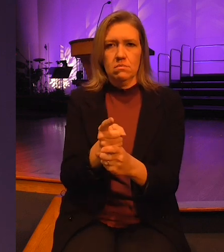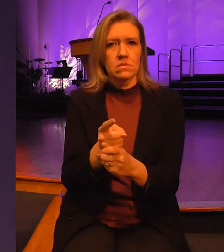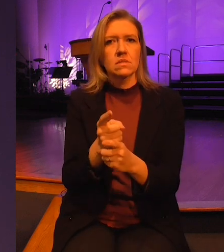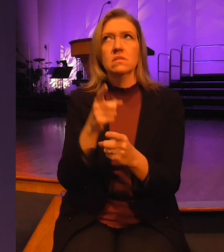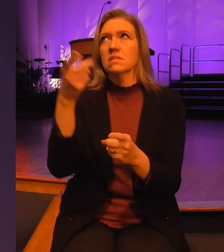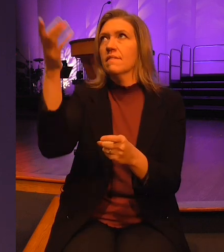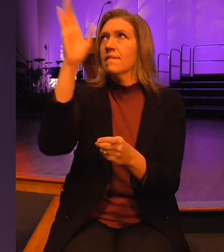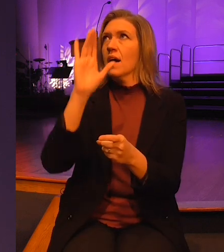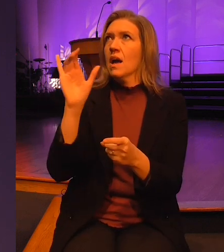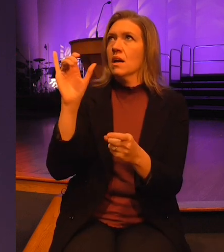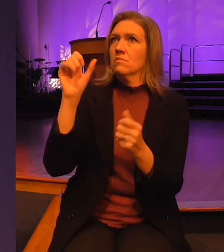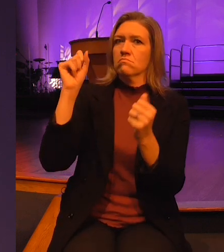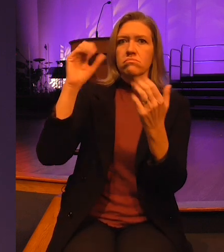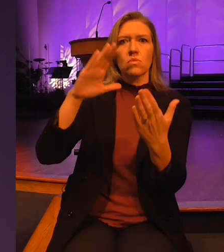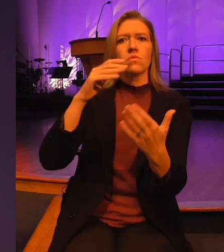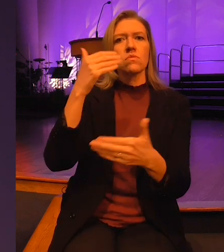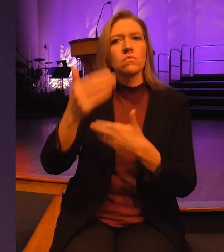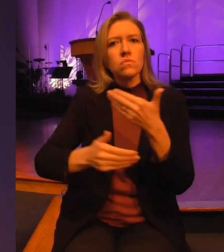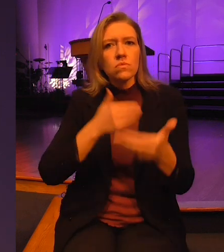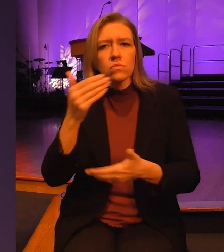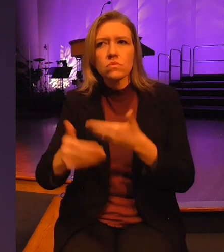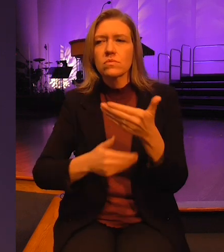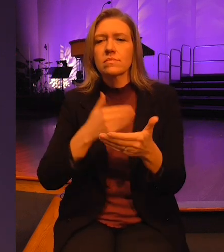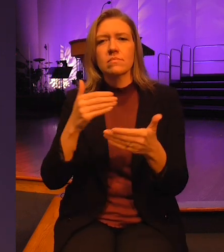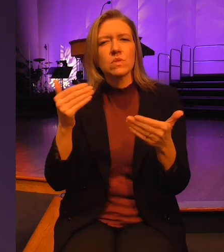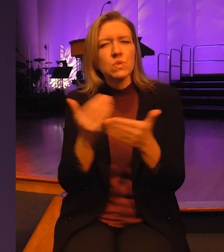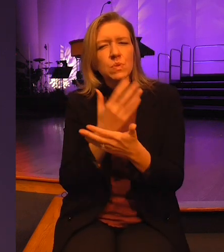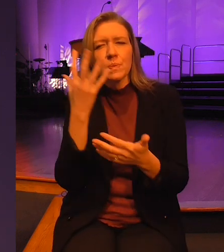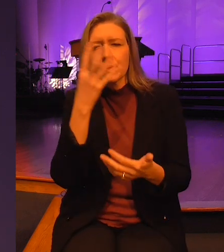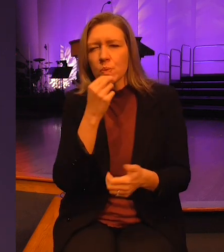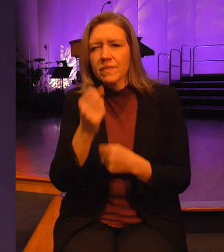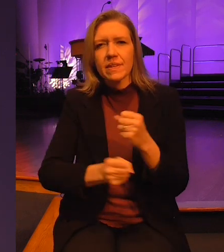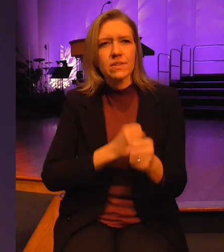en este nuevo y hermoso año y tanta gratitud por todos los rostros hermosos